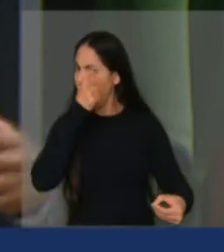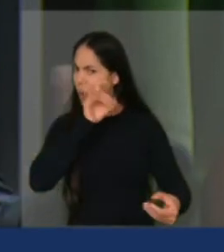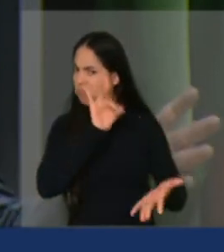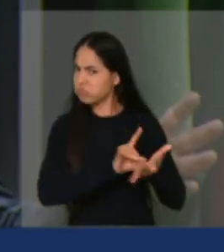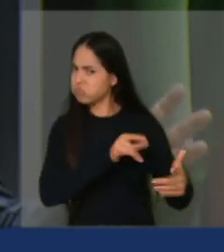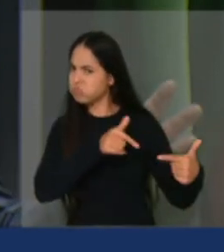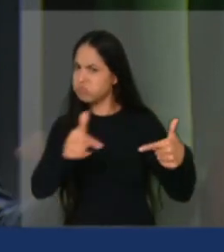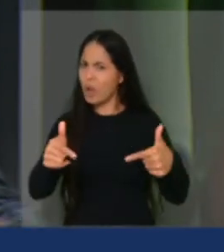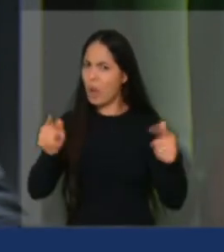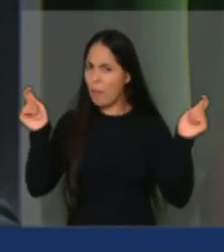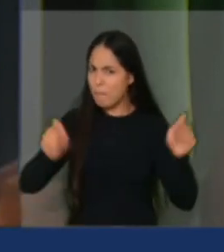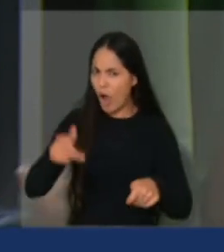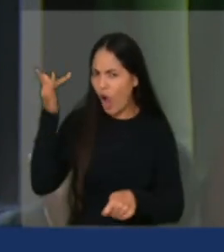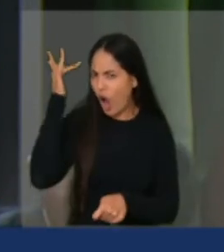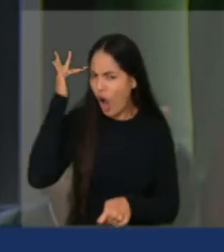MODERNIZAR MUITO MAIS, SEM